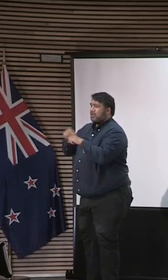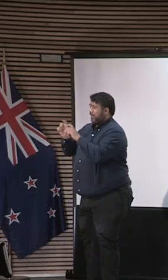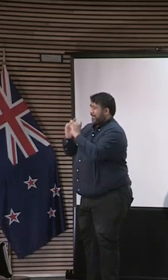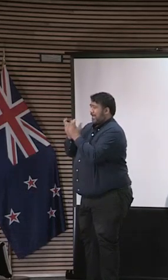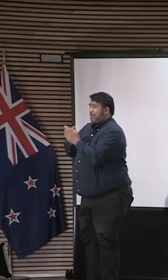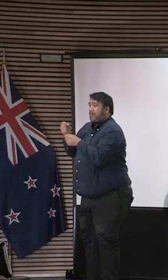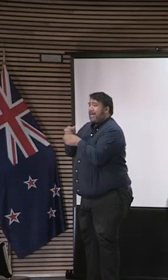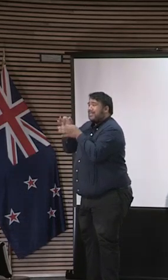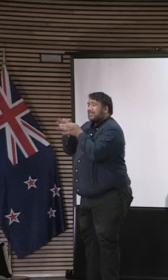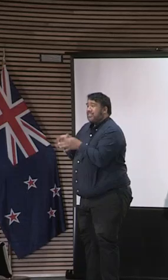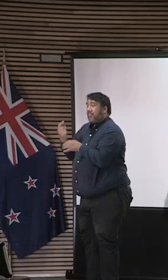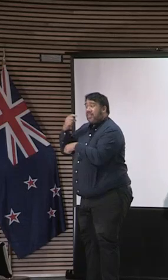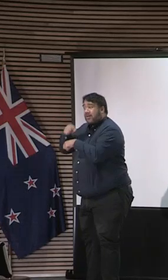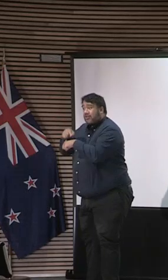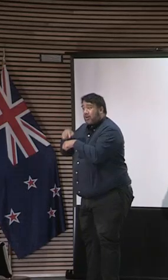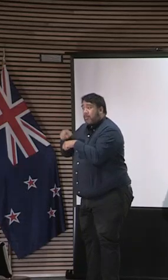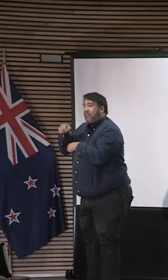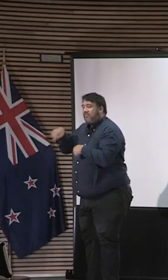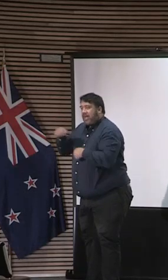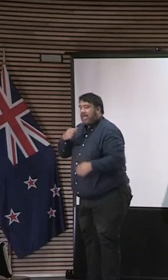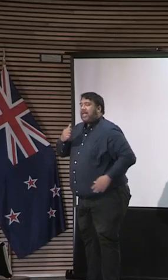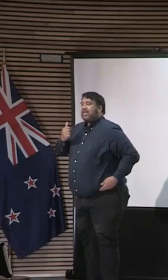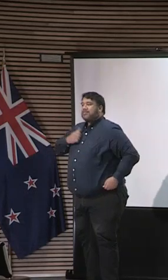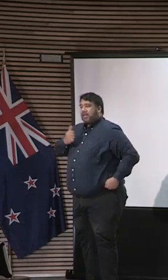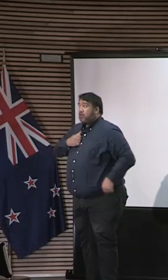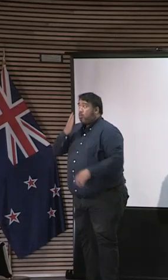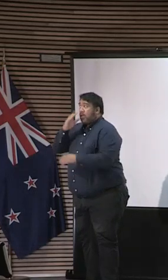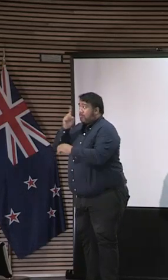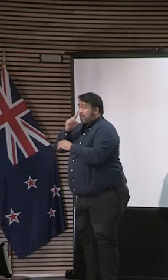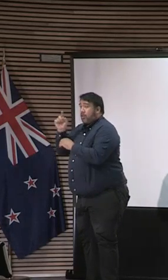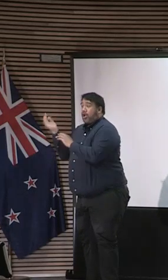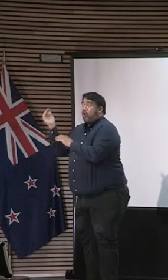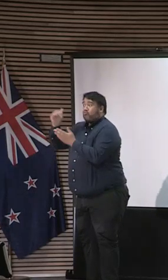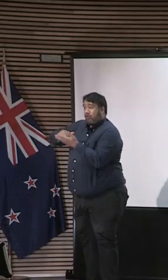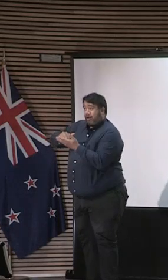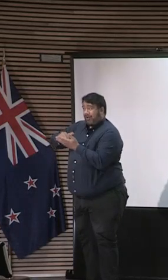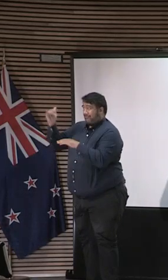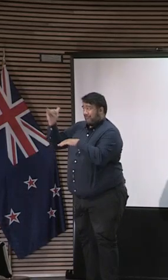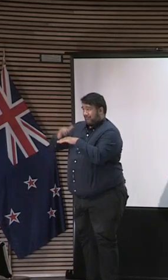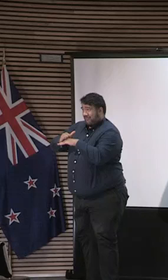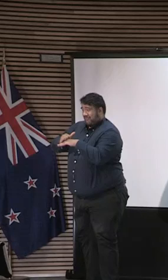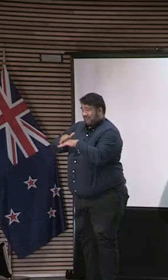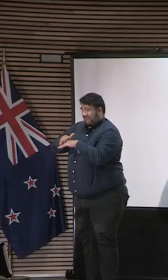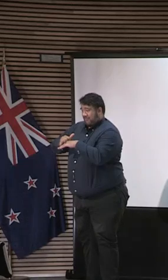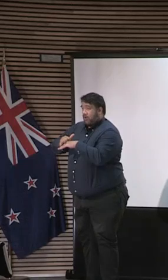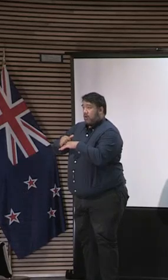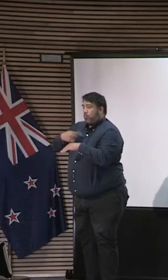rohe? DR ASHLEY BLOOMFIELD: